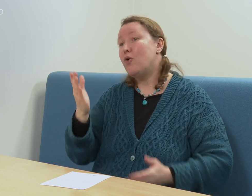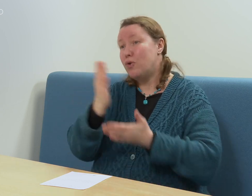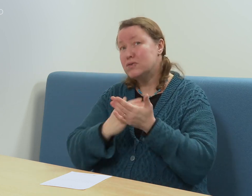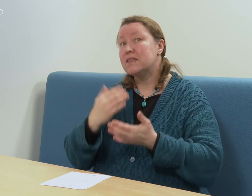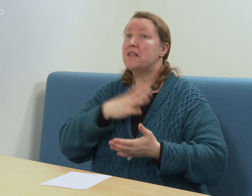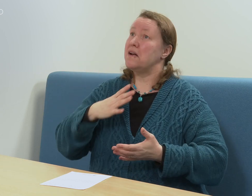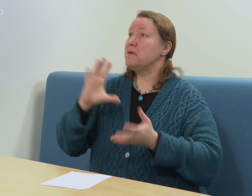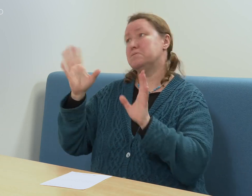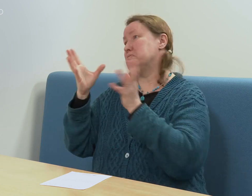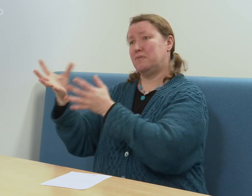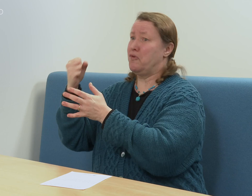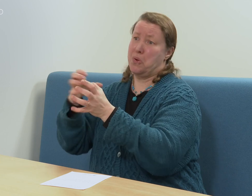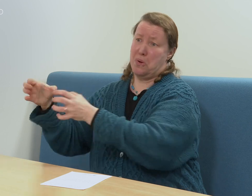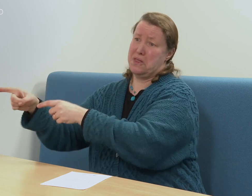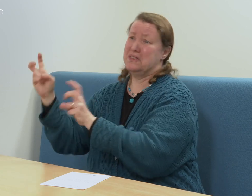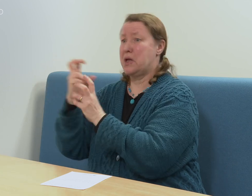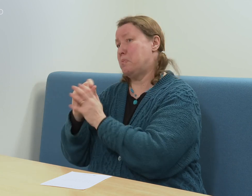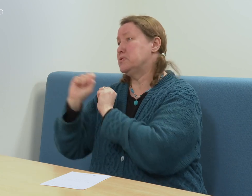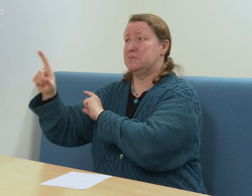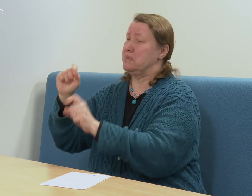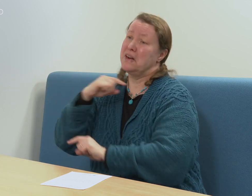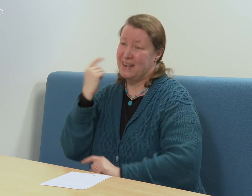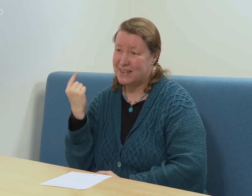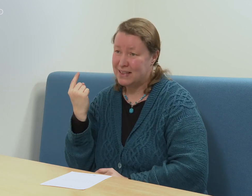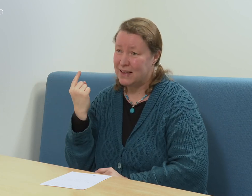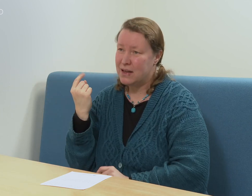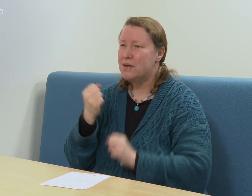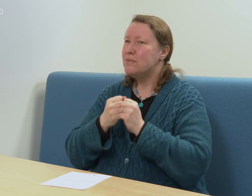Osaan tilanteista sähköposti onkin aivan riittävä apuväline, -